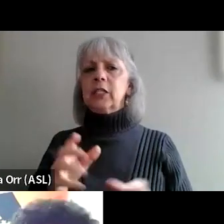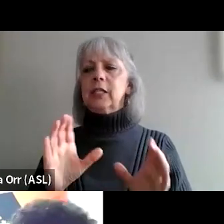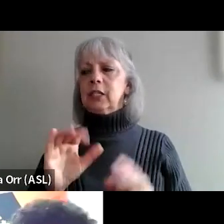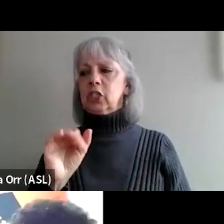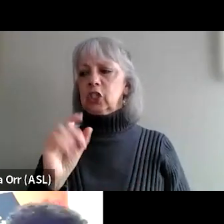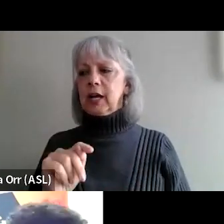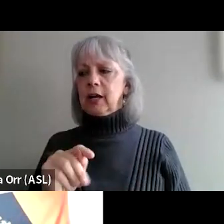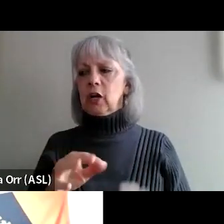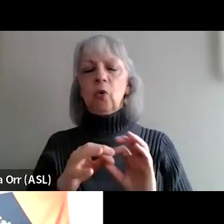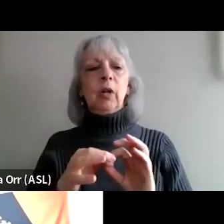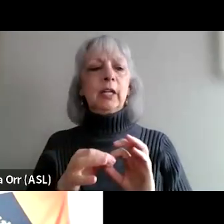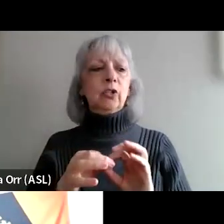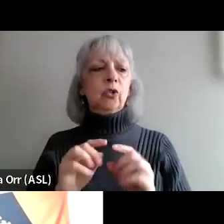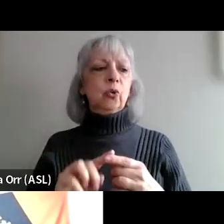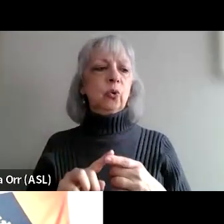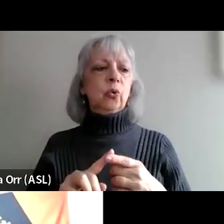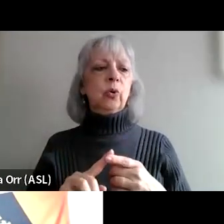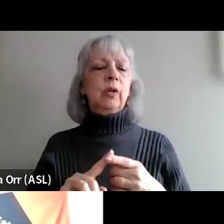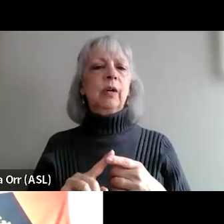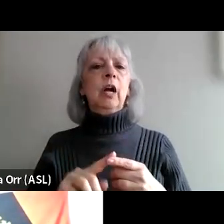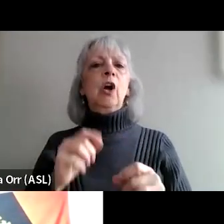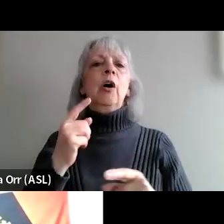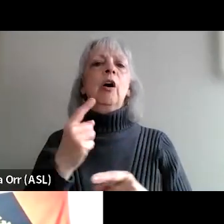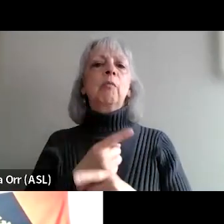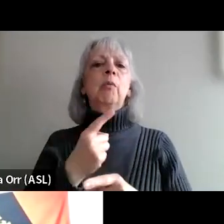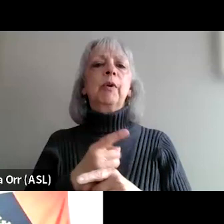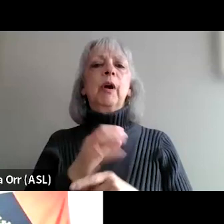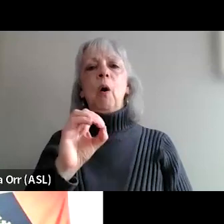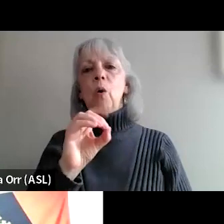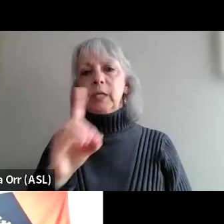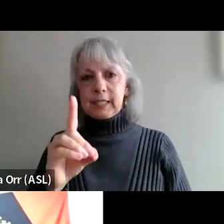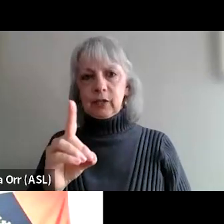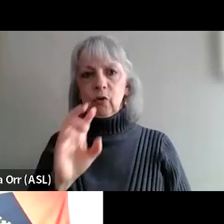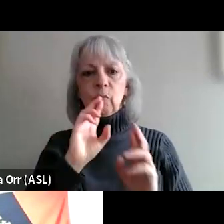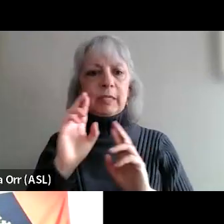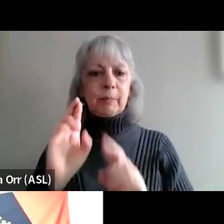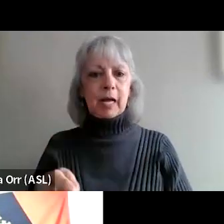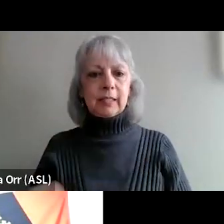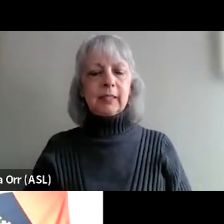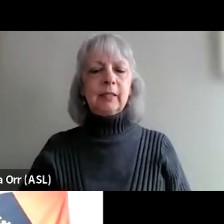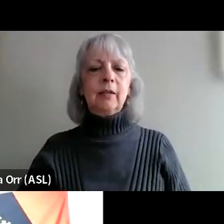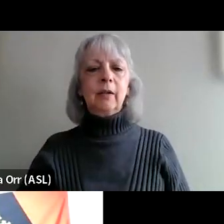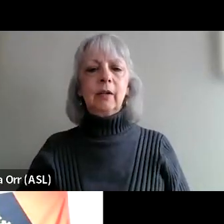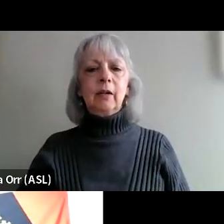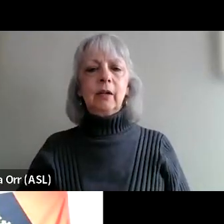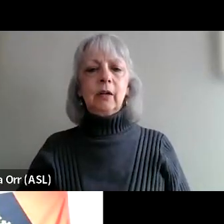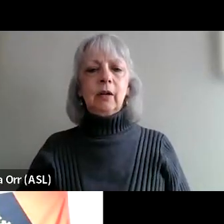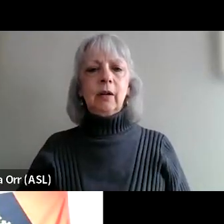con la respuesta adecuada ante una sobredosis. Vamos a aclarar qué es eso